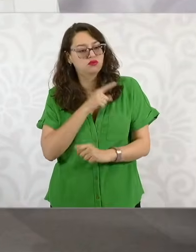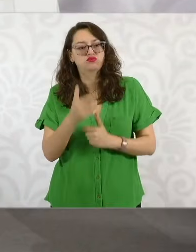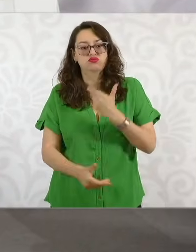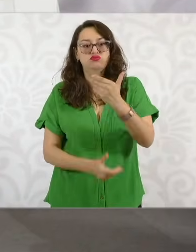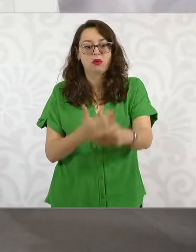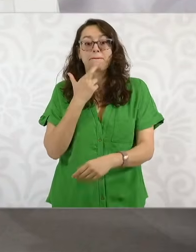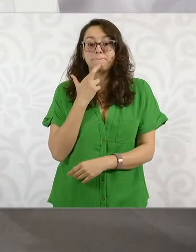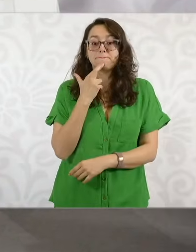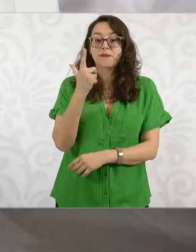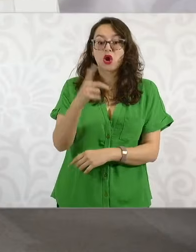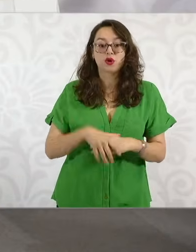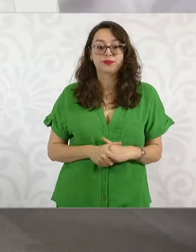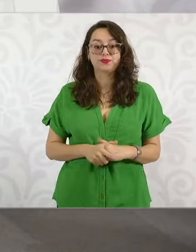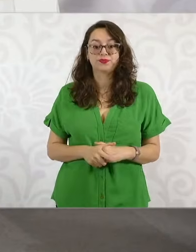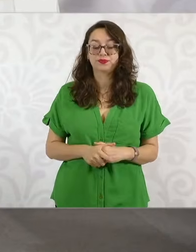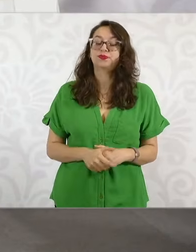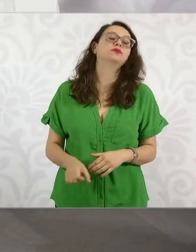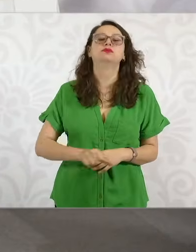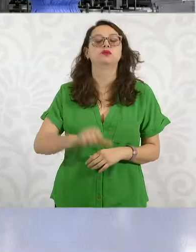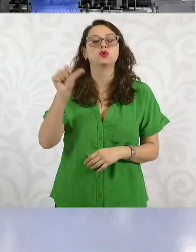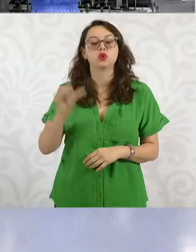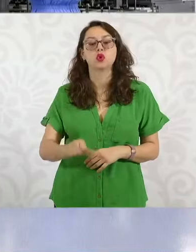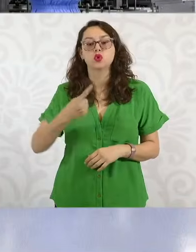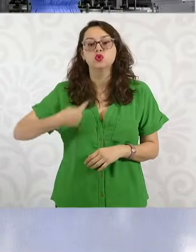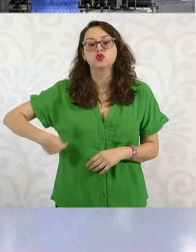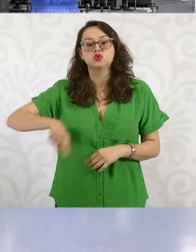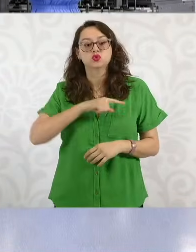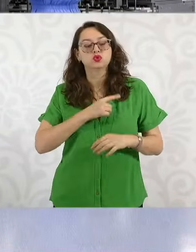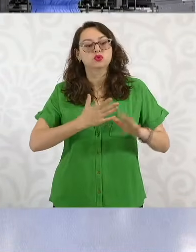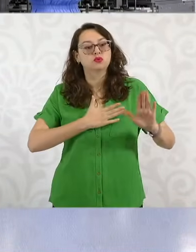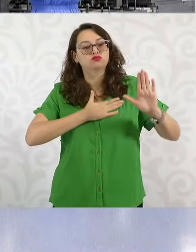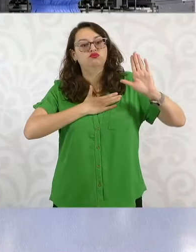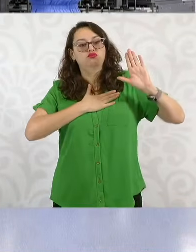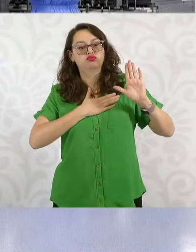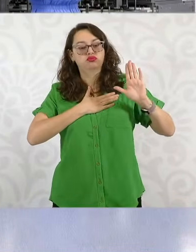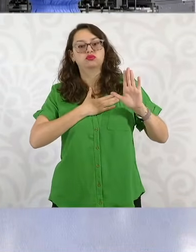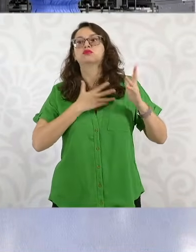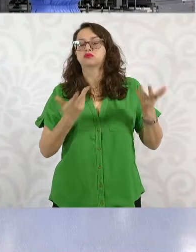El día de hoy refrendamos nuestro compromiso con su gobierno y el Estado mexicano